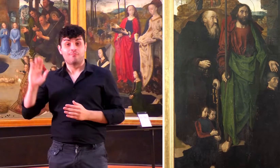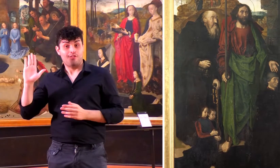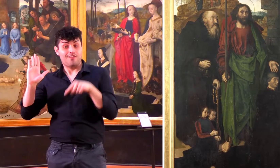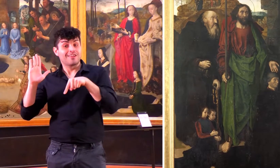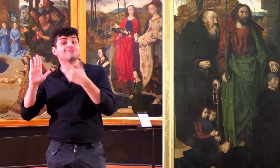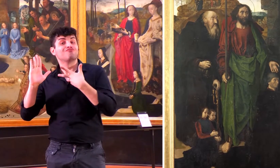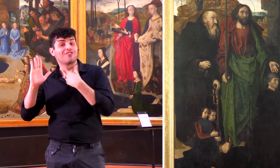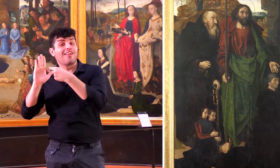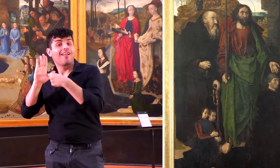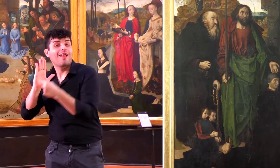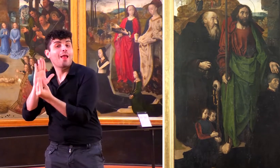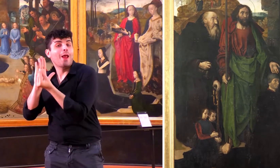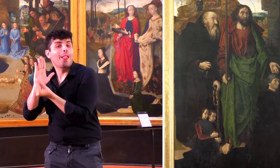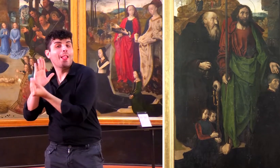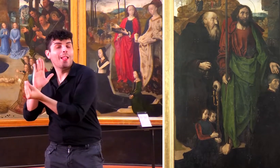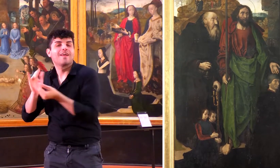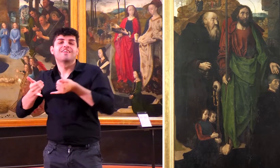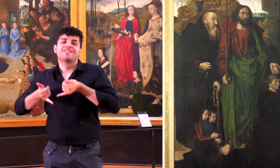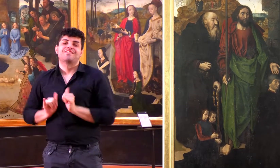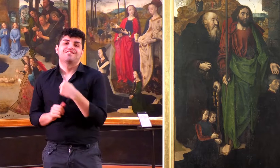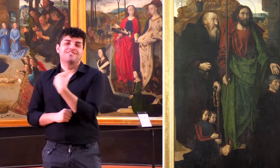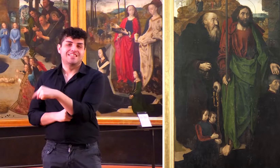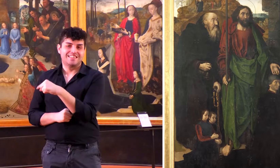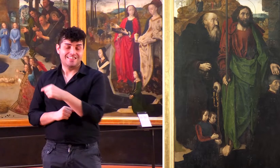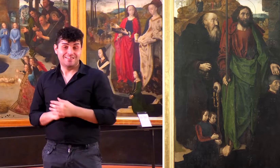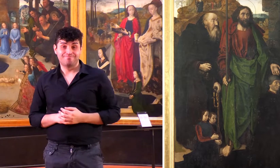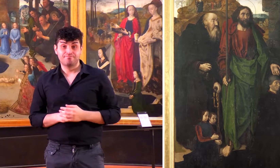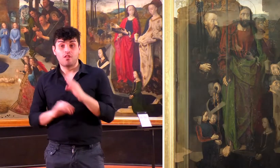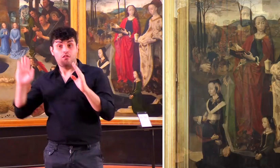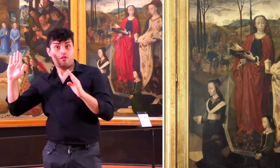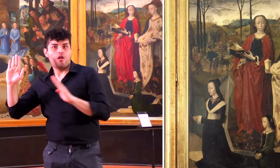Accanto a Tommaso sono rappresentati i suoi due figli.